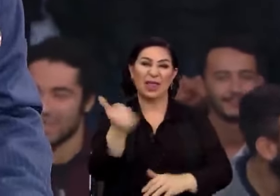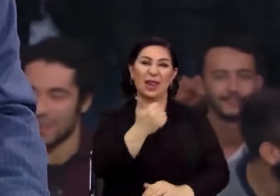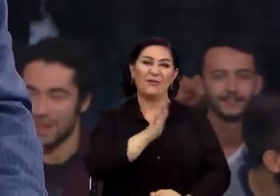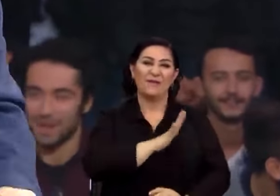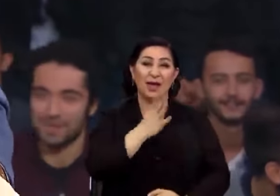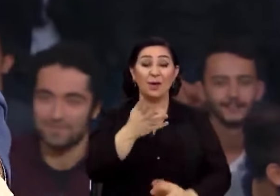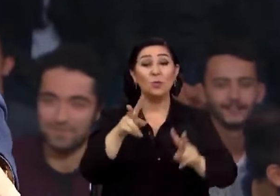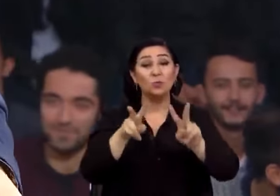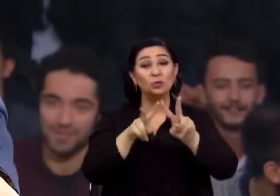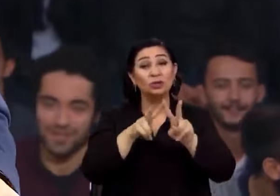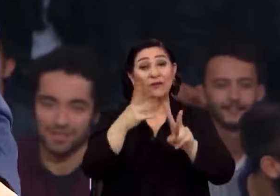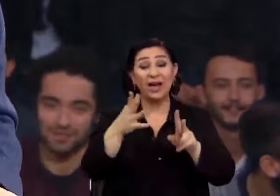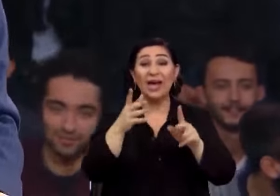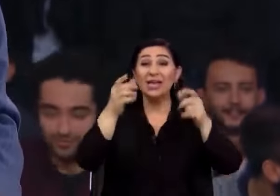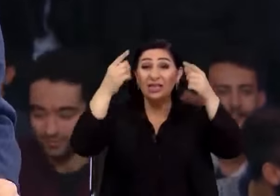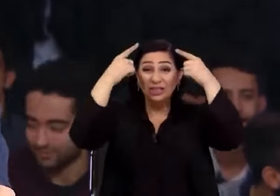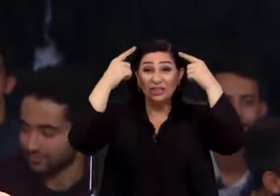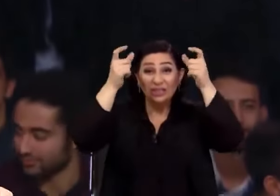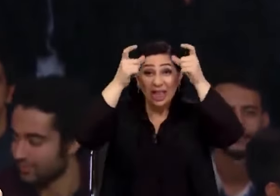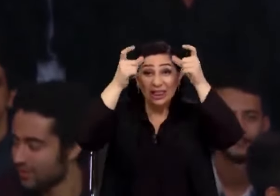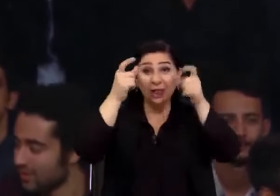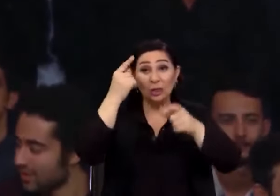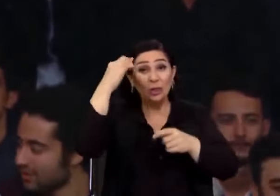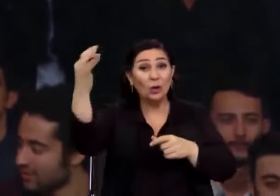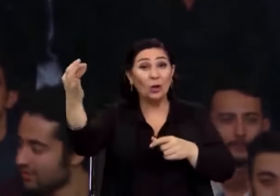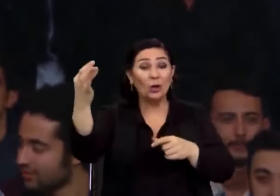Mustafa Şeytan Tüyü filmi ile katılıyorsunuz başarılar dilerim